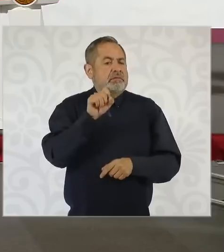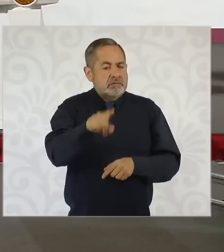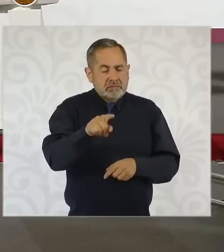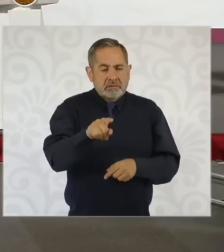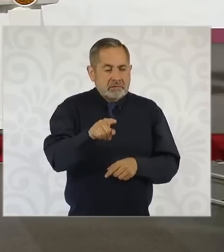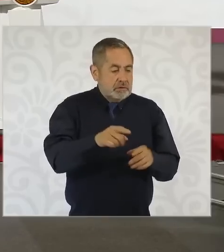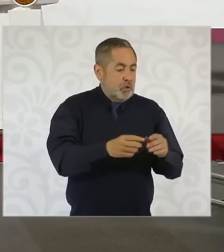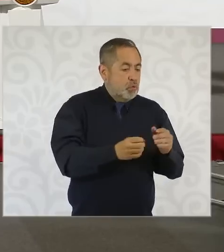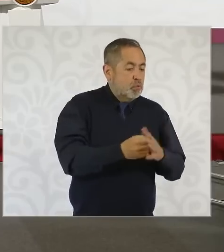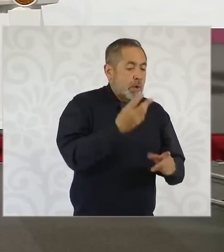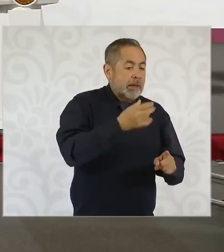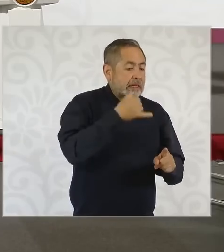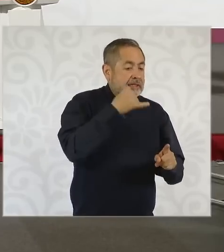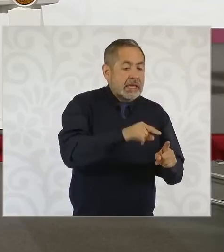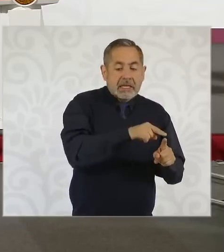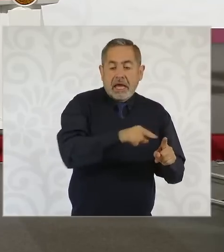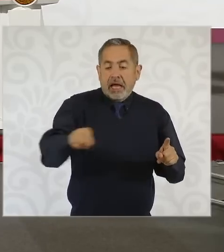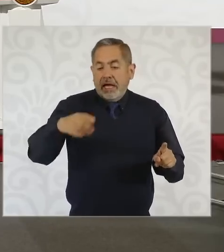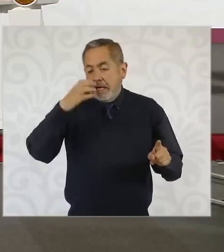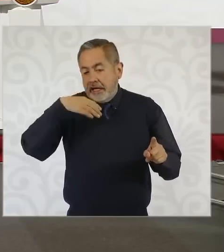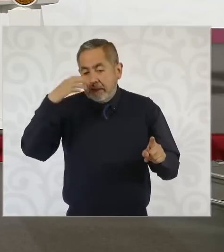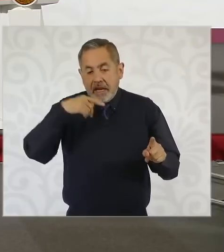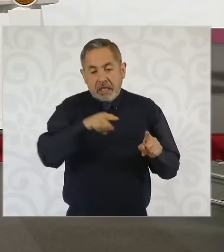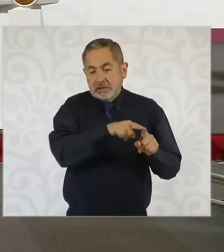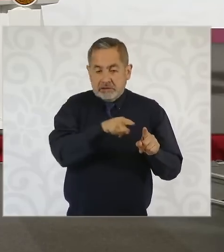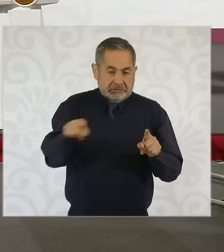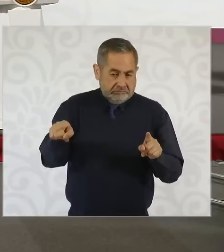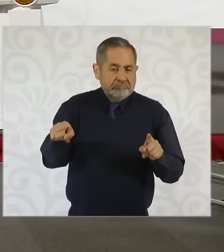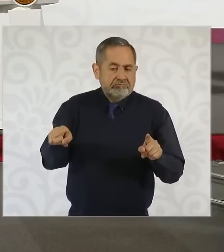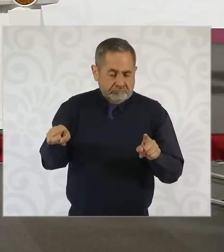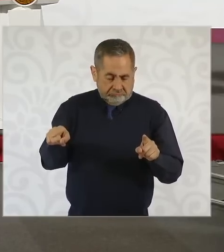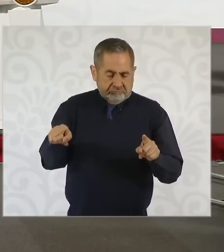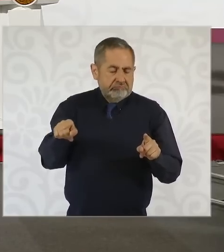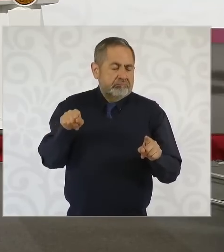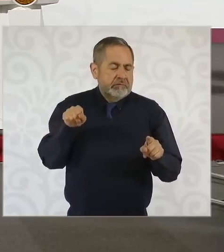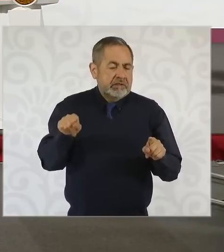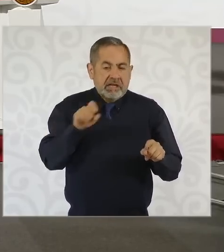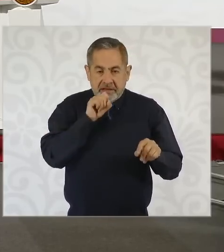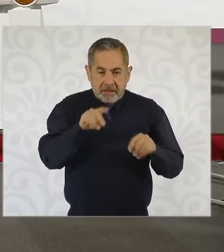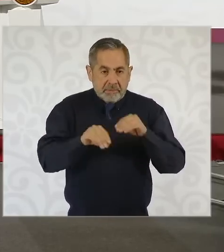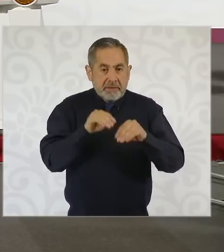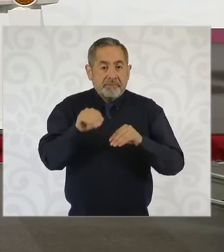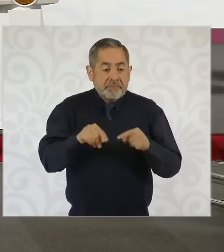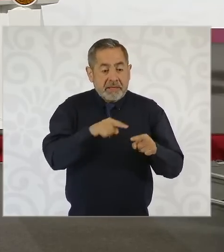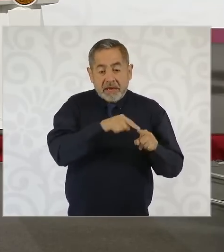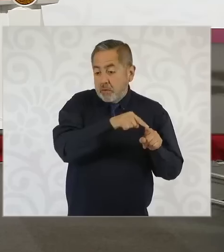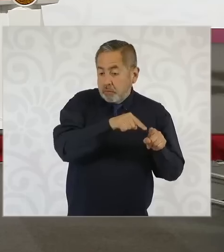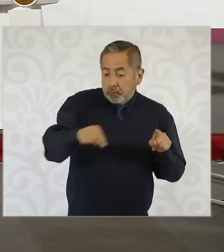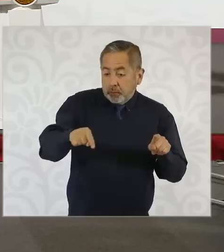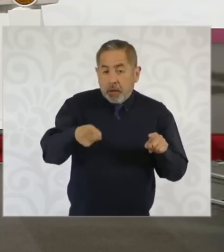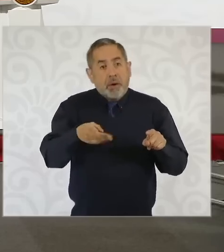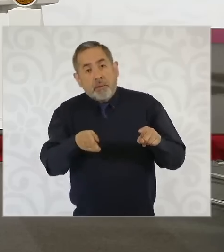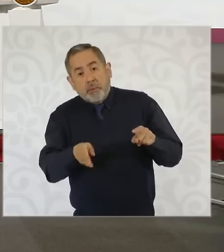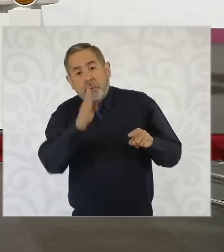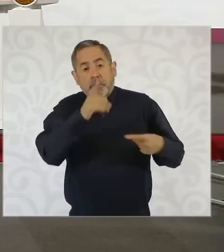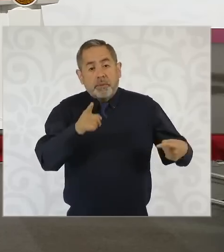Lázaro Cárdenas que como ven interconecta con el tramo que traemos desde Salina Cruz entonces